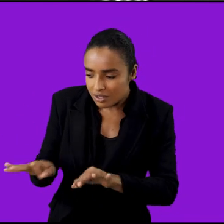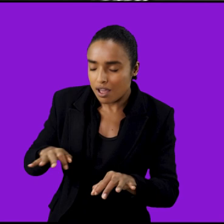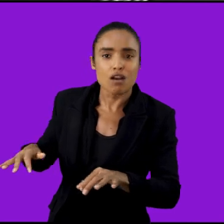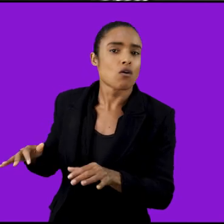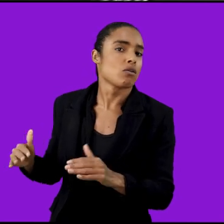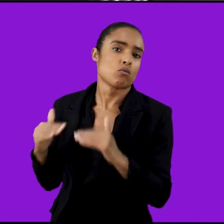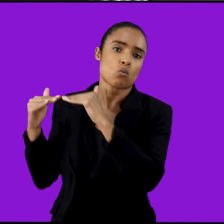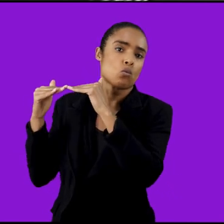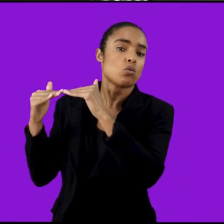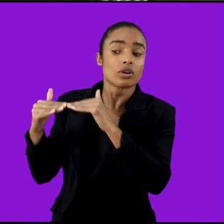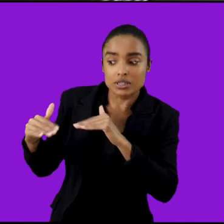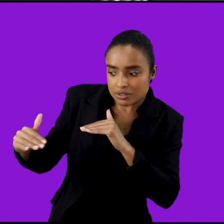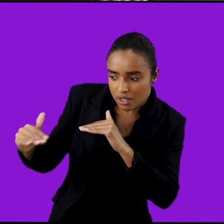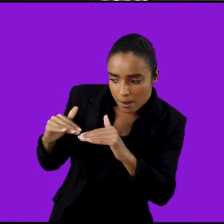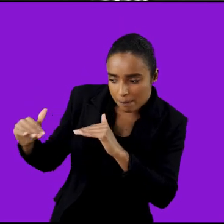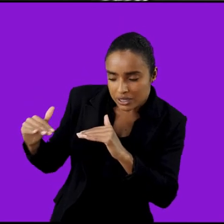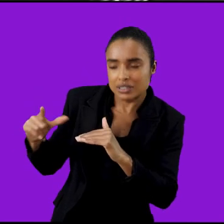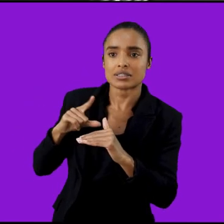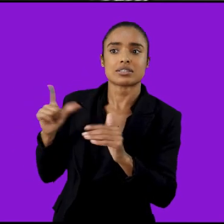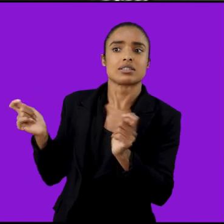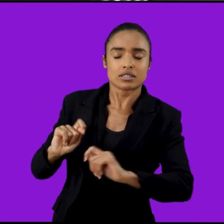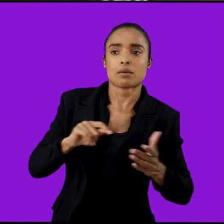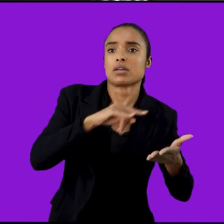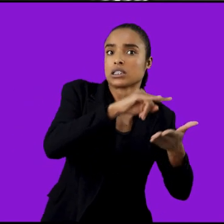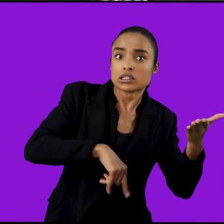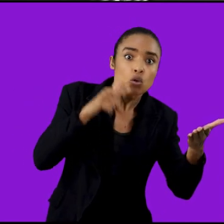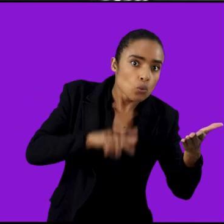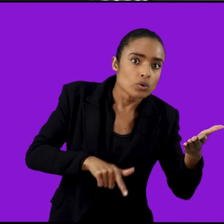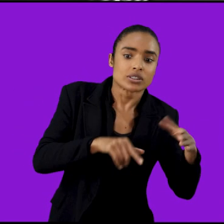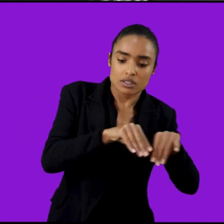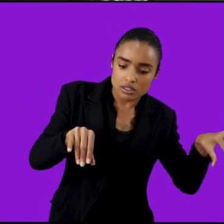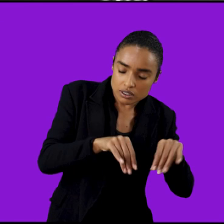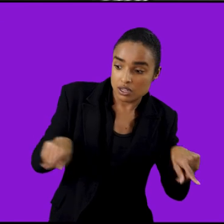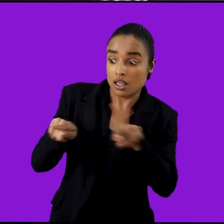É eles que se organizaram numa perspectiva muito horizontal, pra poder fazer certificação